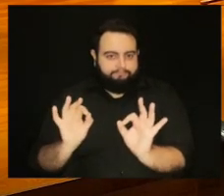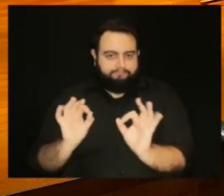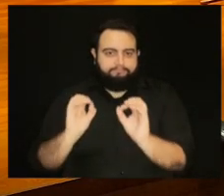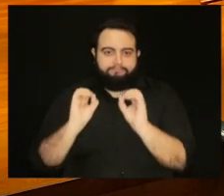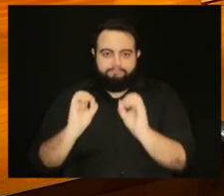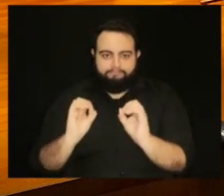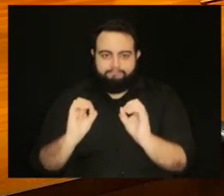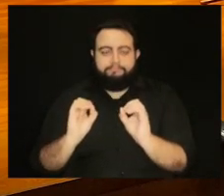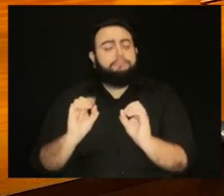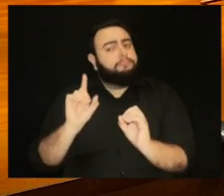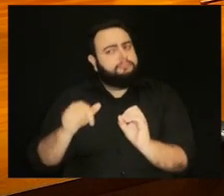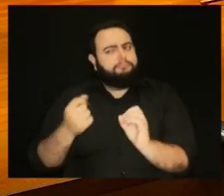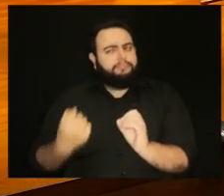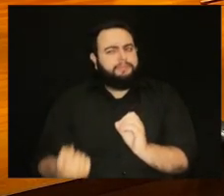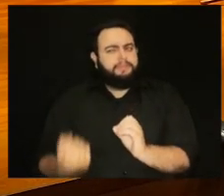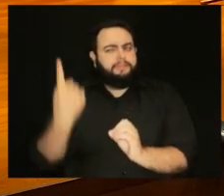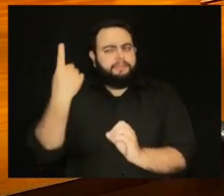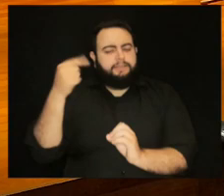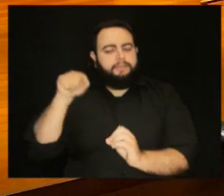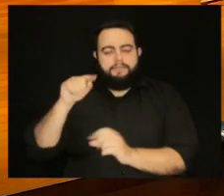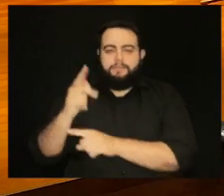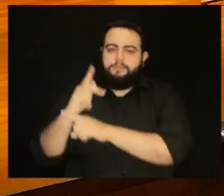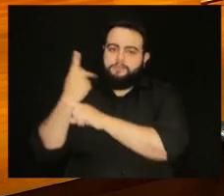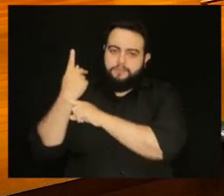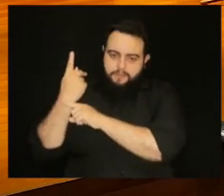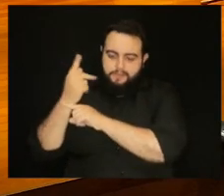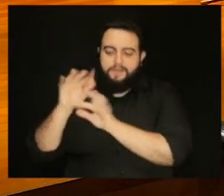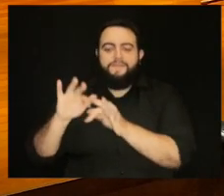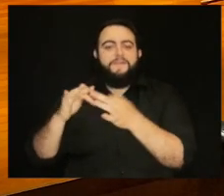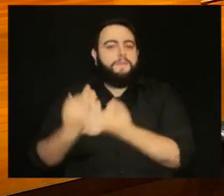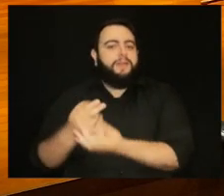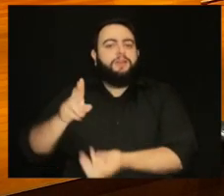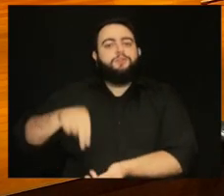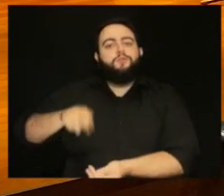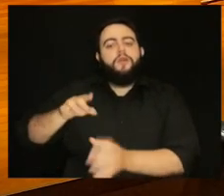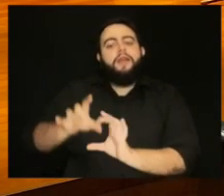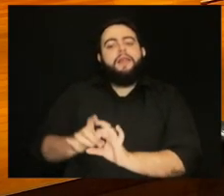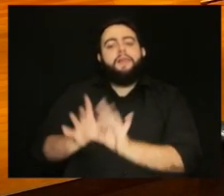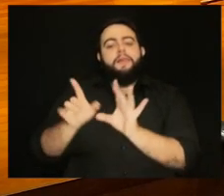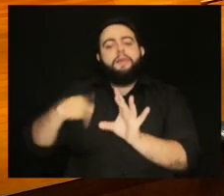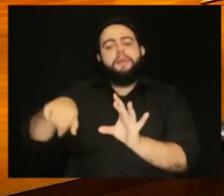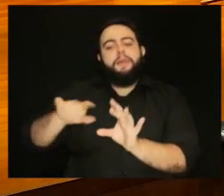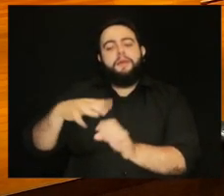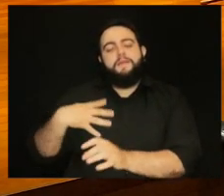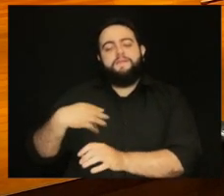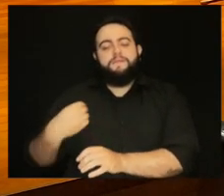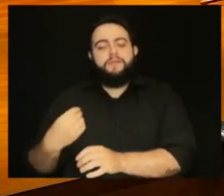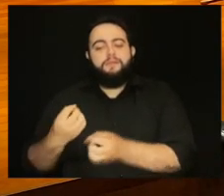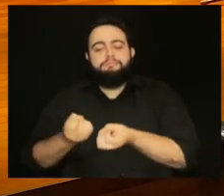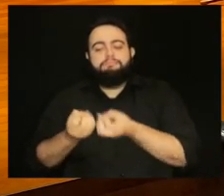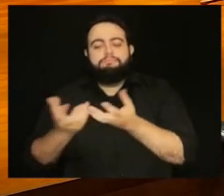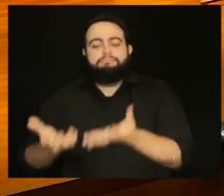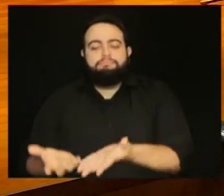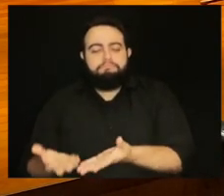bizarras, a família nunca deixou que que os filhos recebessem o dinheiro. O fato